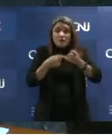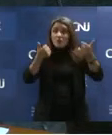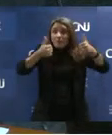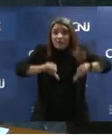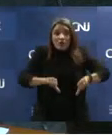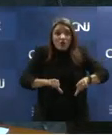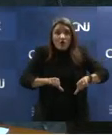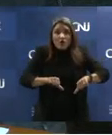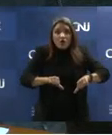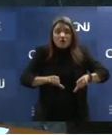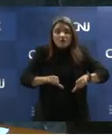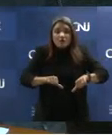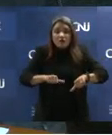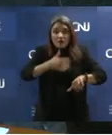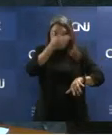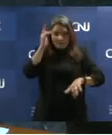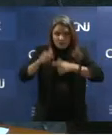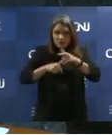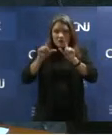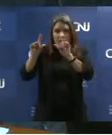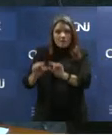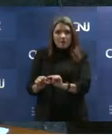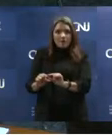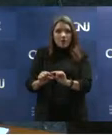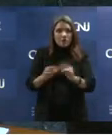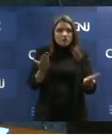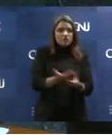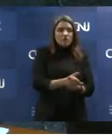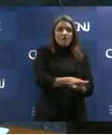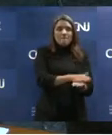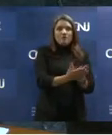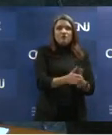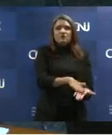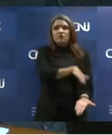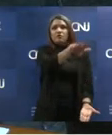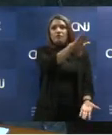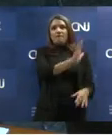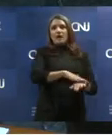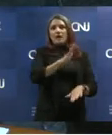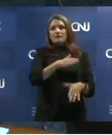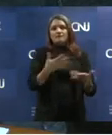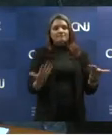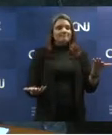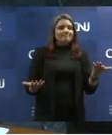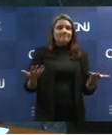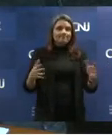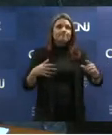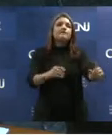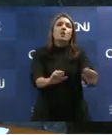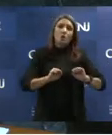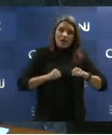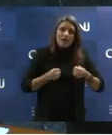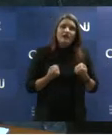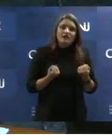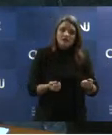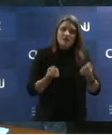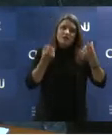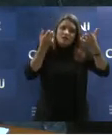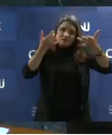e traz a defesa toda a situação. E a eminente relatora, ministra Maria Thereza, o faz